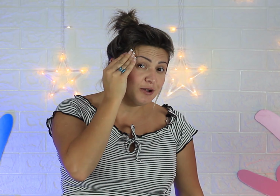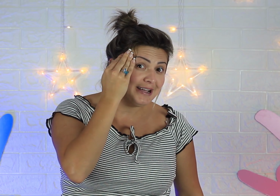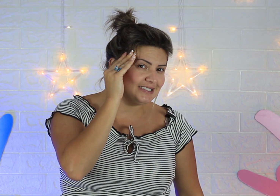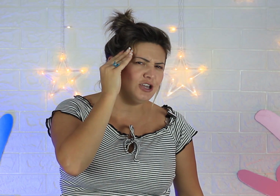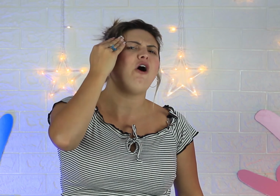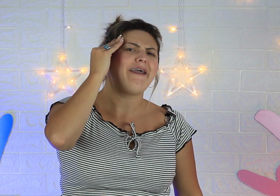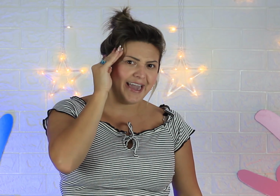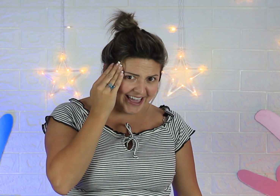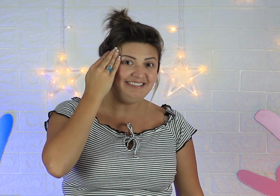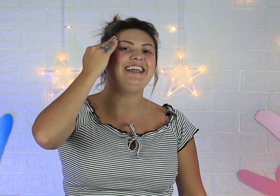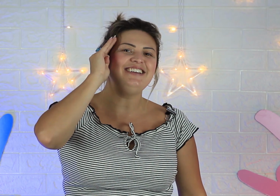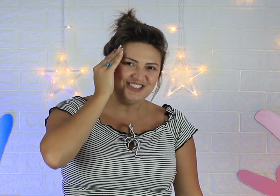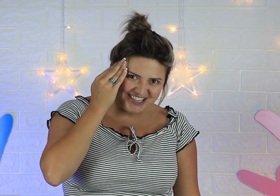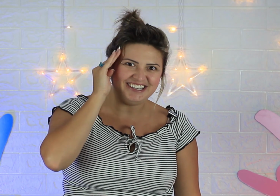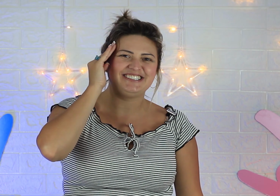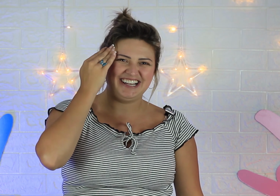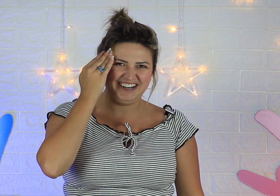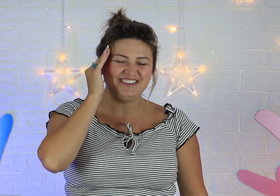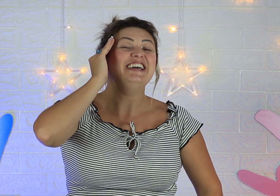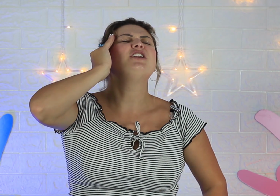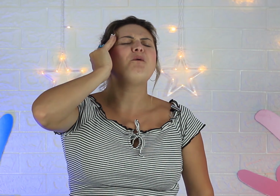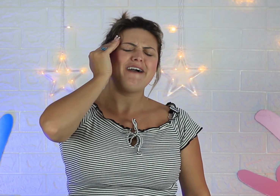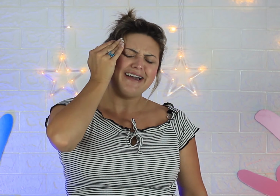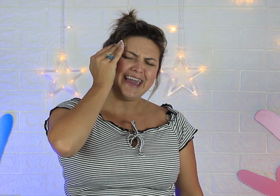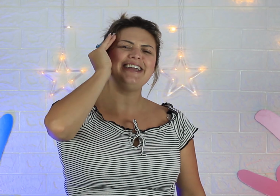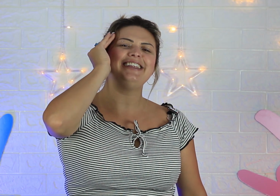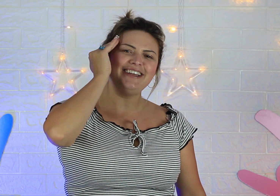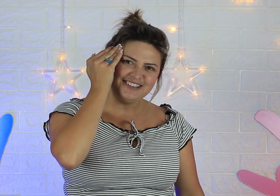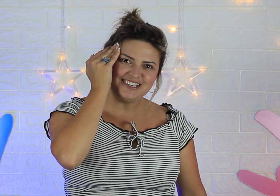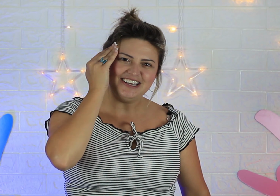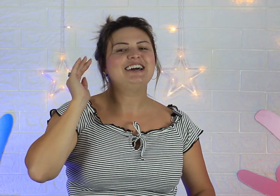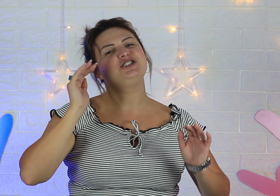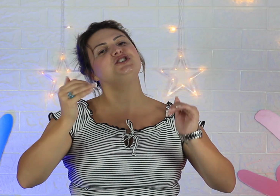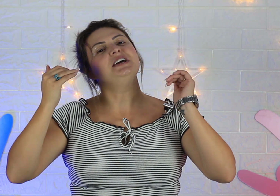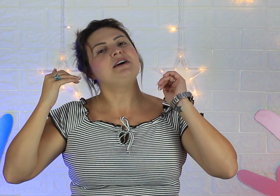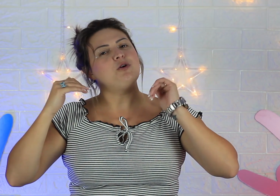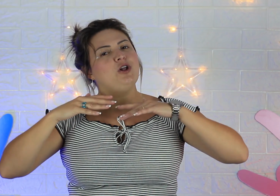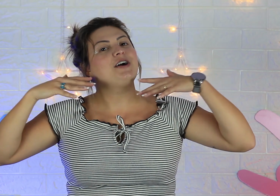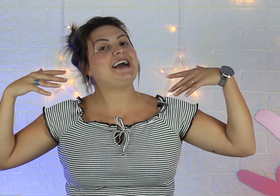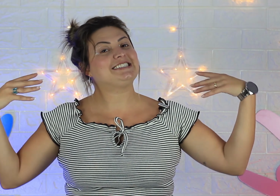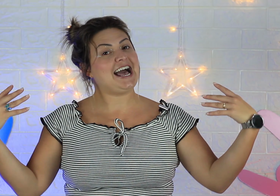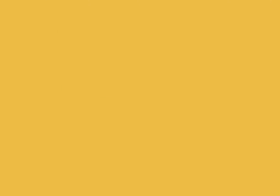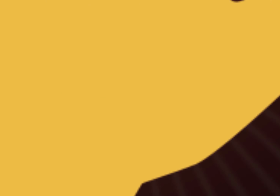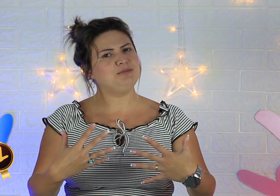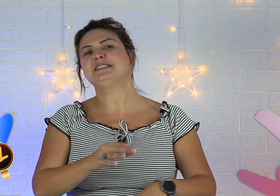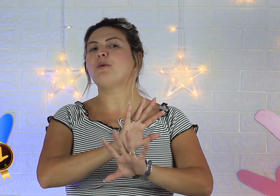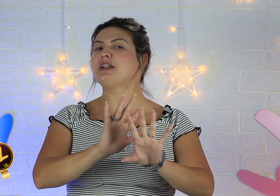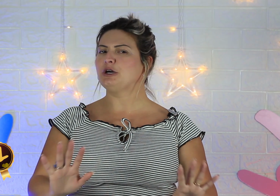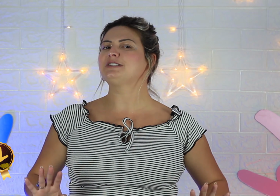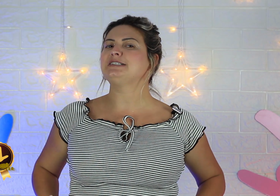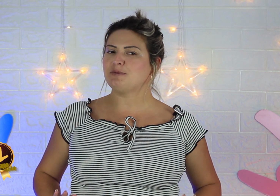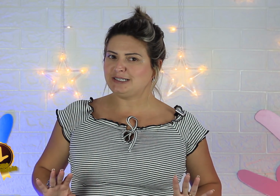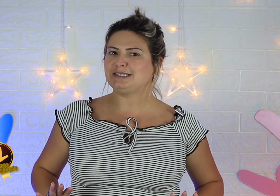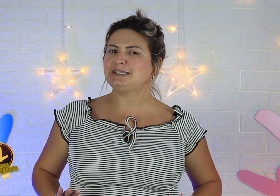não deixa mais sair ó entendi certo então entende a gente coloca essa assimilação para não esquecer